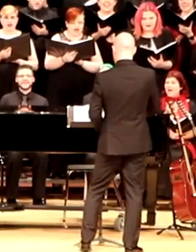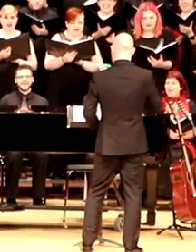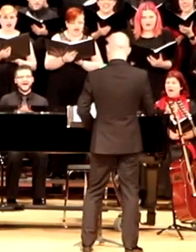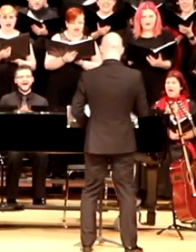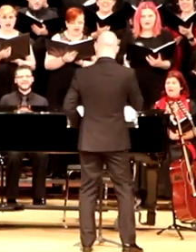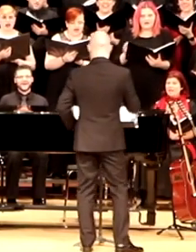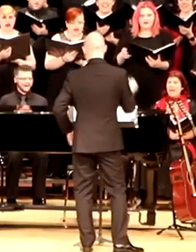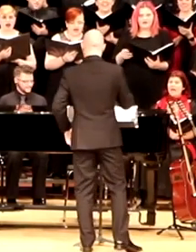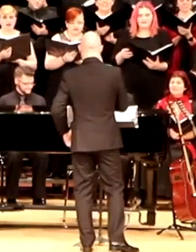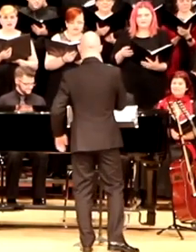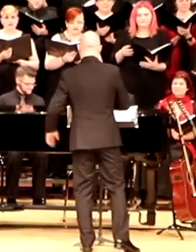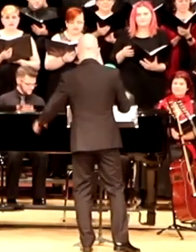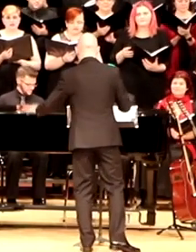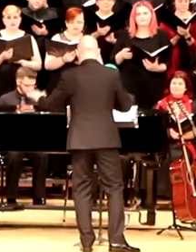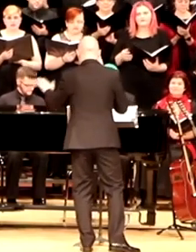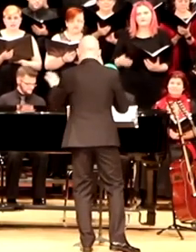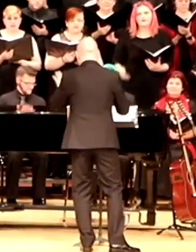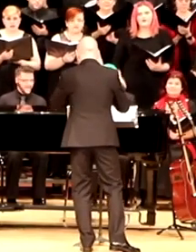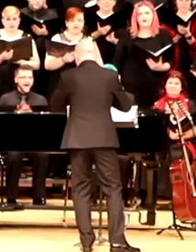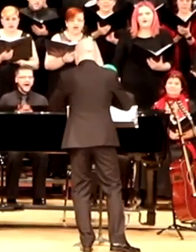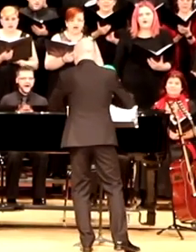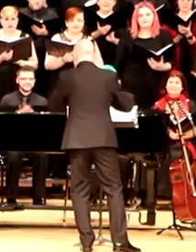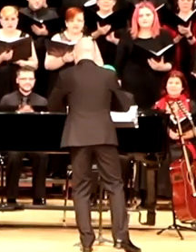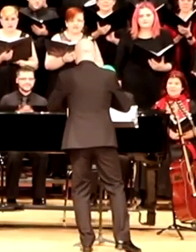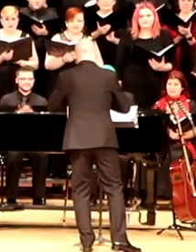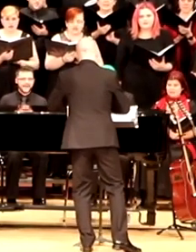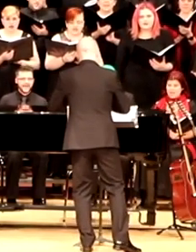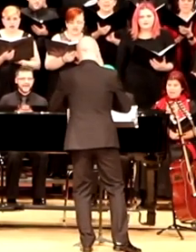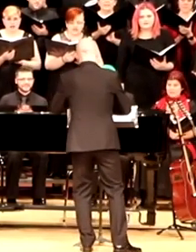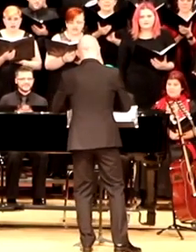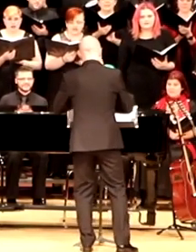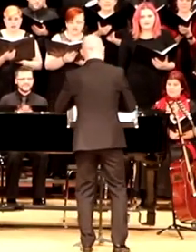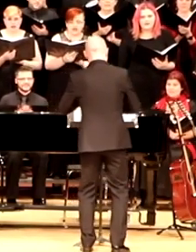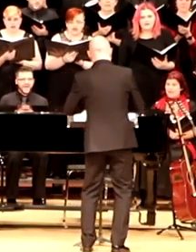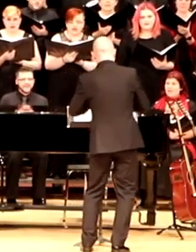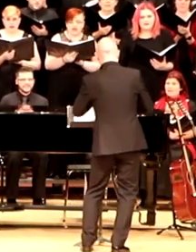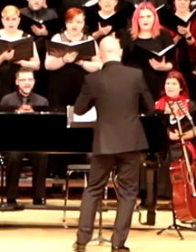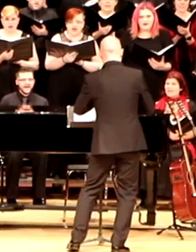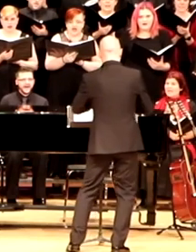Sí, sí, sí Todavía estoy de pie